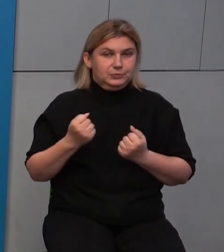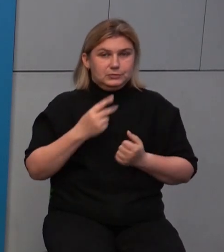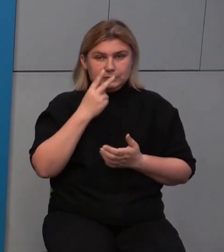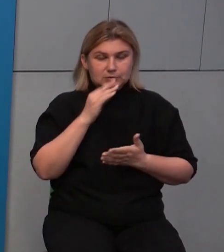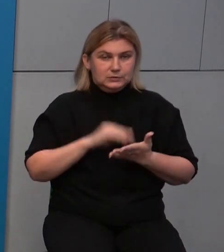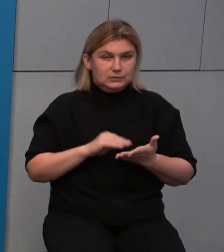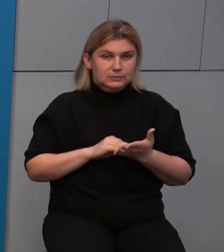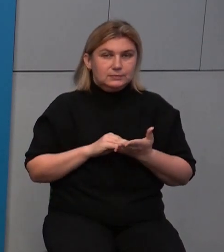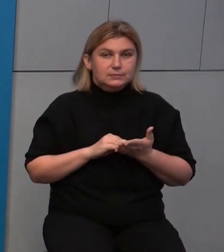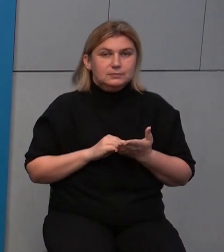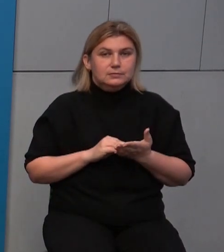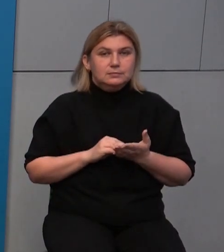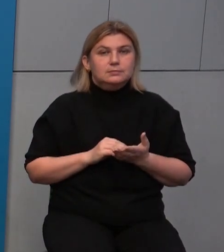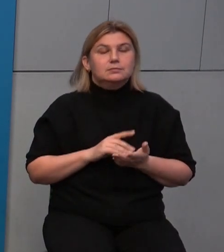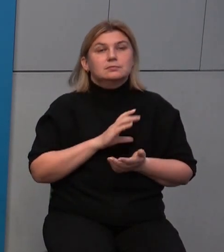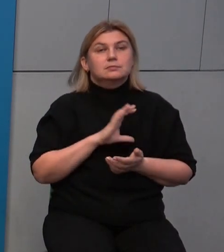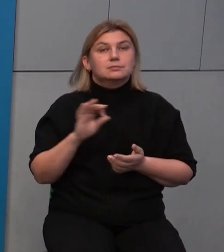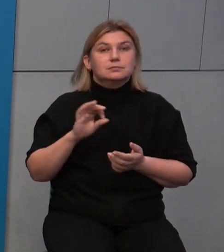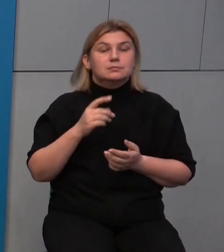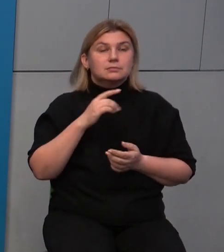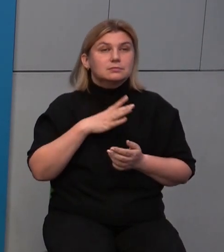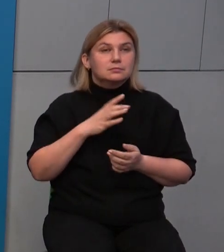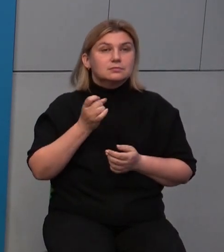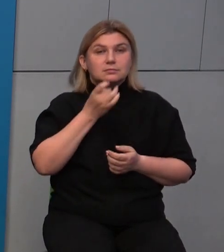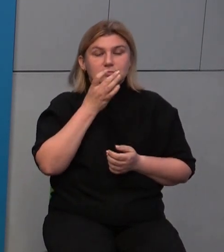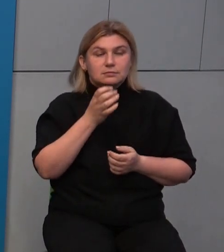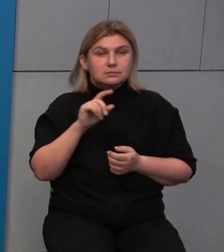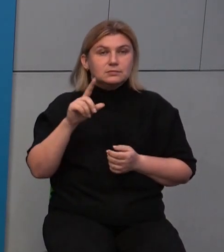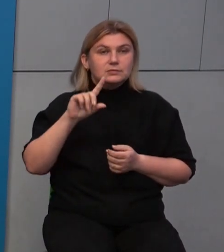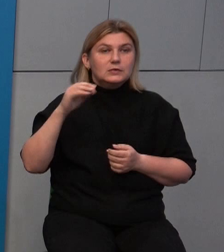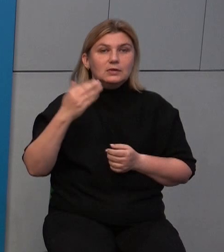bo właśnie tam padały takie zarzuty o tym, że Lem był niedostępny,